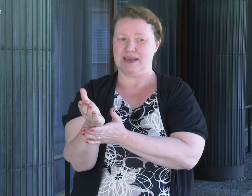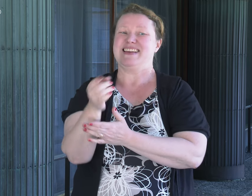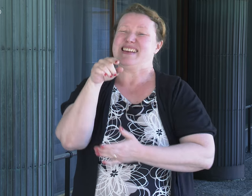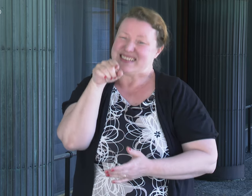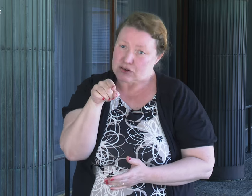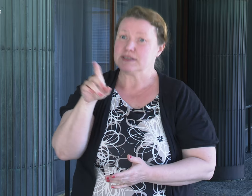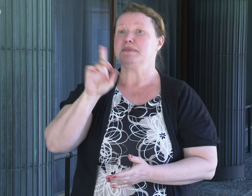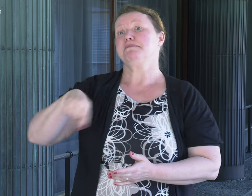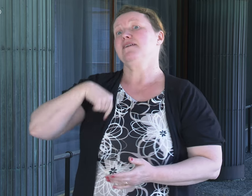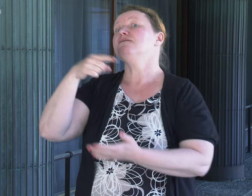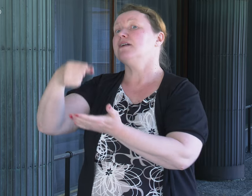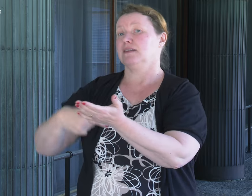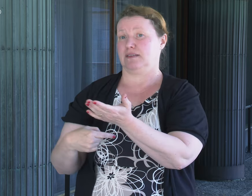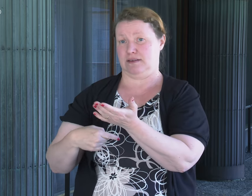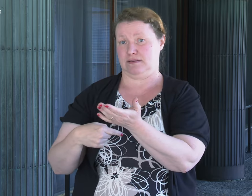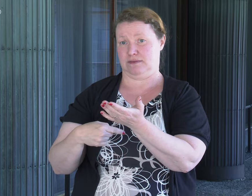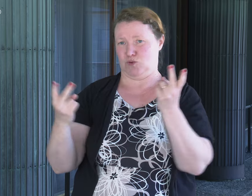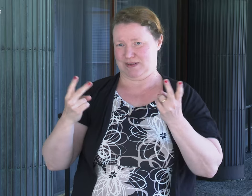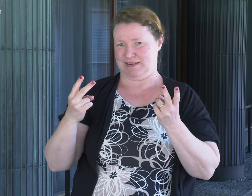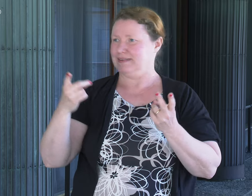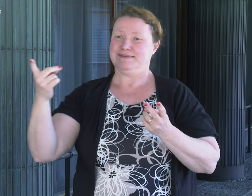Ja se on se mitä me vaadimme.